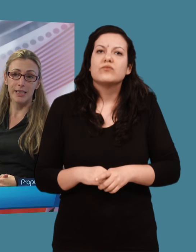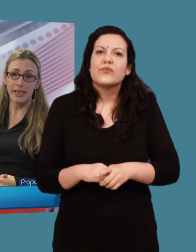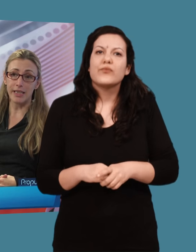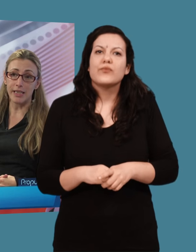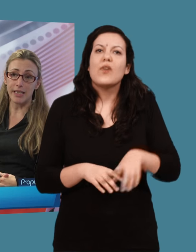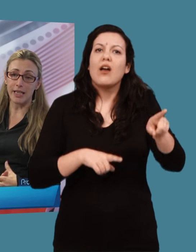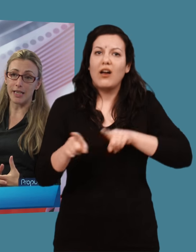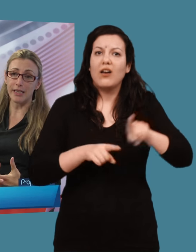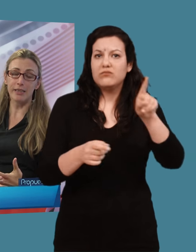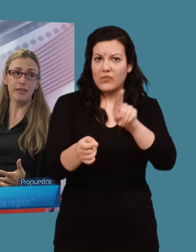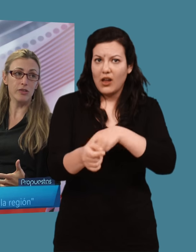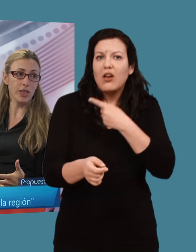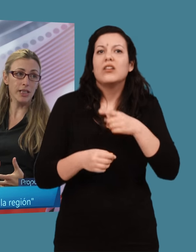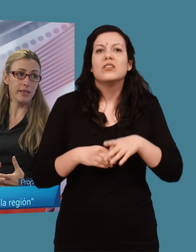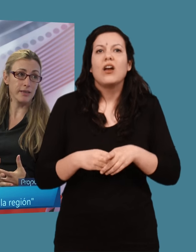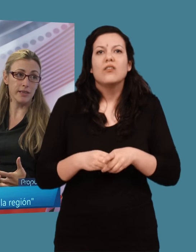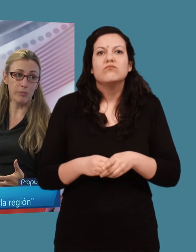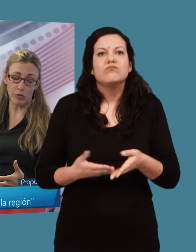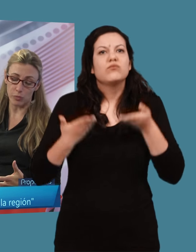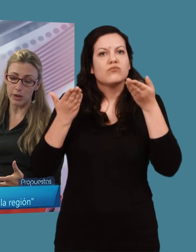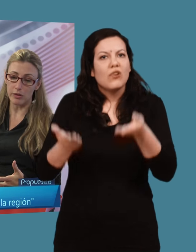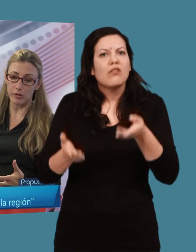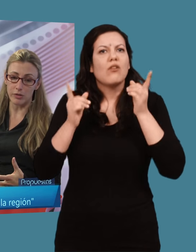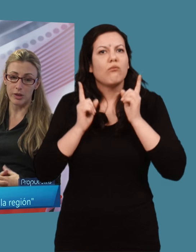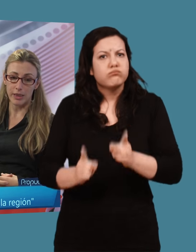A las carreras tradicionales que se siguen por supuesto,